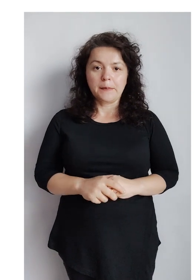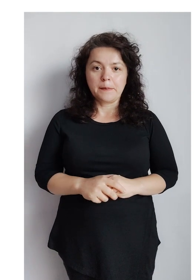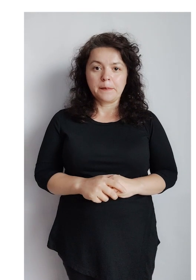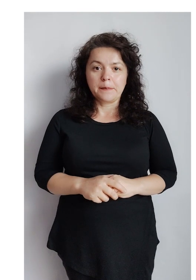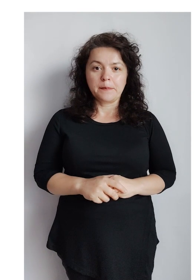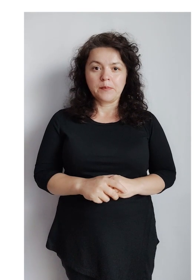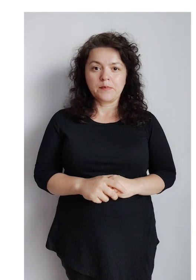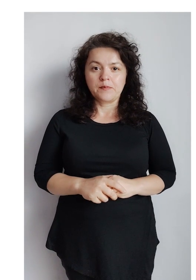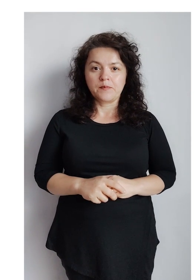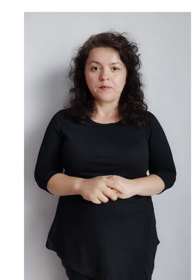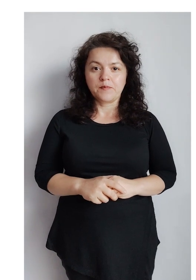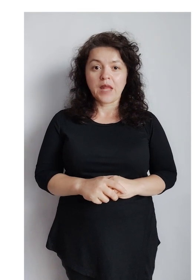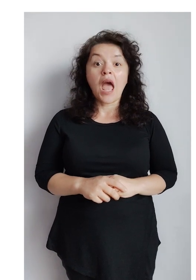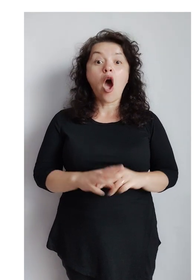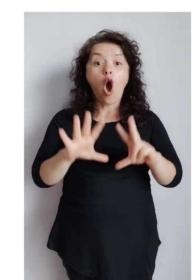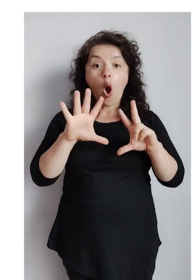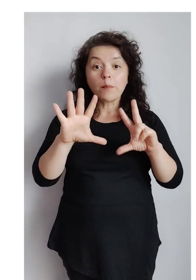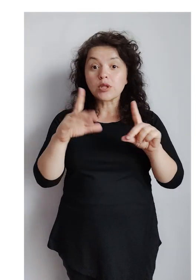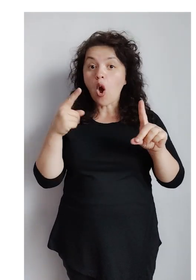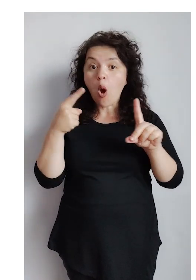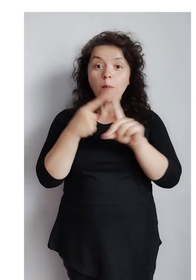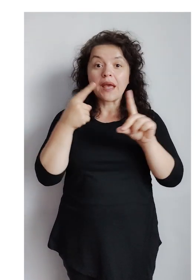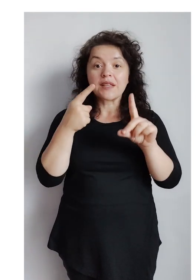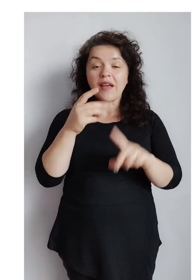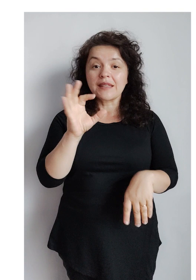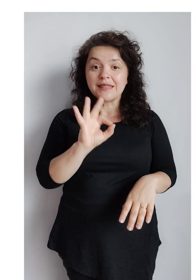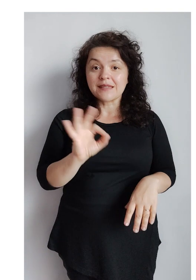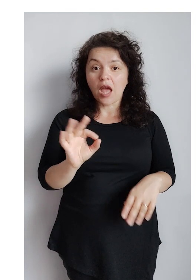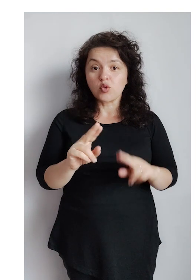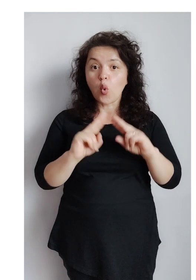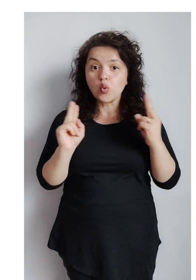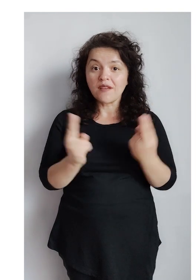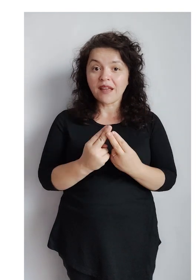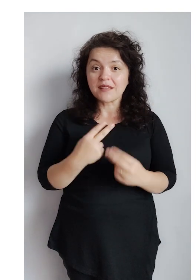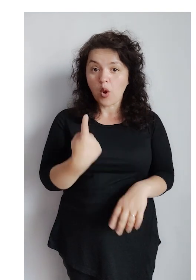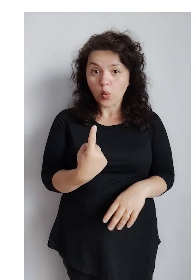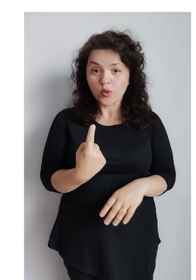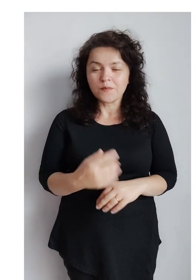7. Cele opt obiective ale designului universal 1